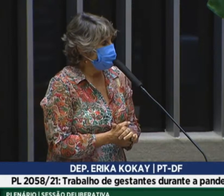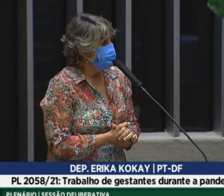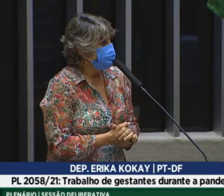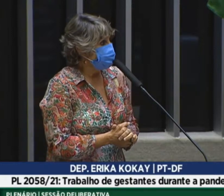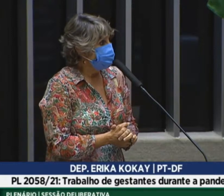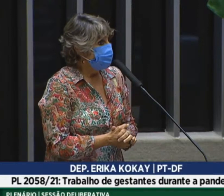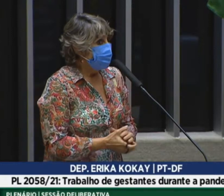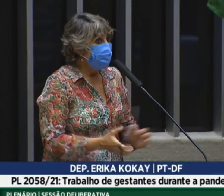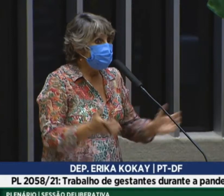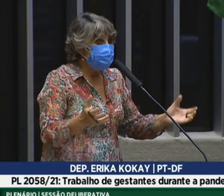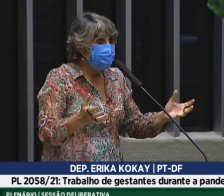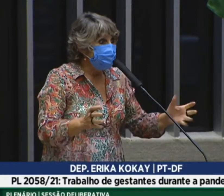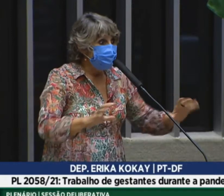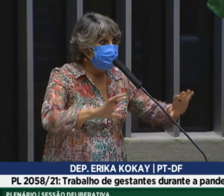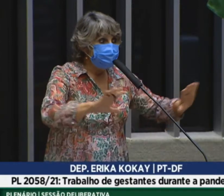AQUI... NADA DISSO ESTÁ SENDO CONSIDERADO. AQUI, DEVERIA